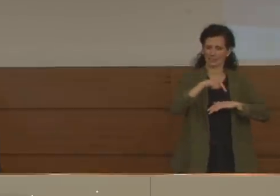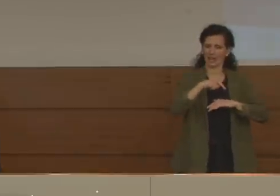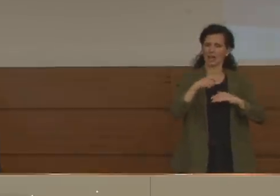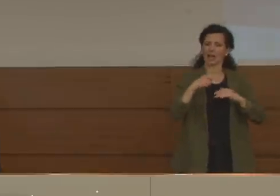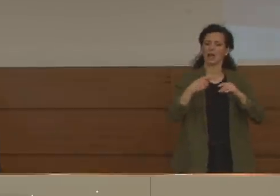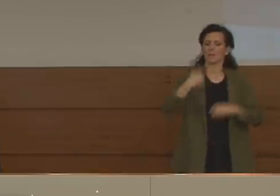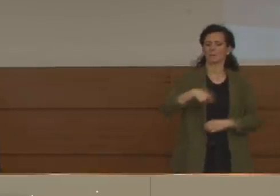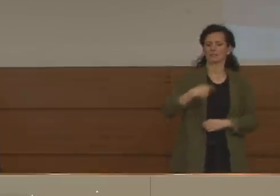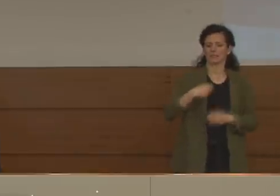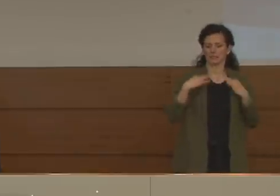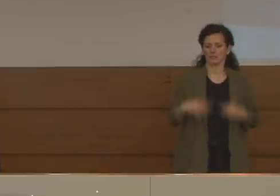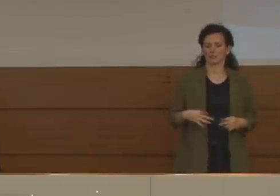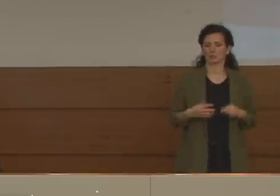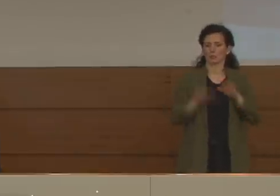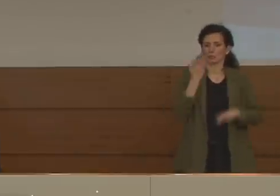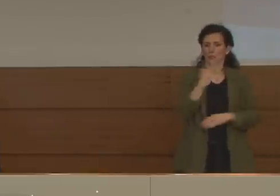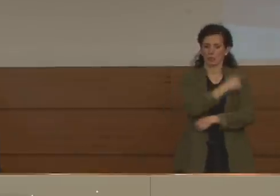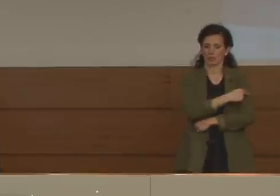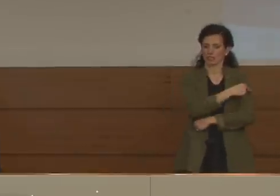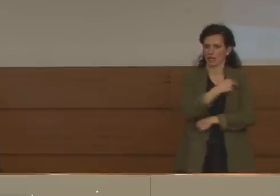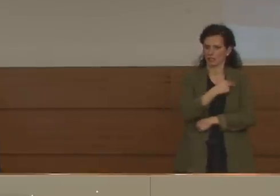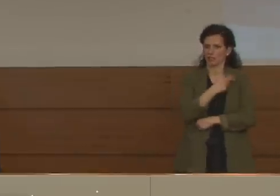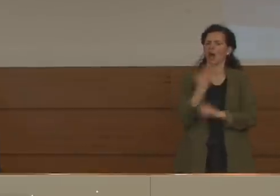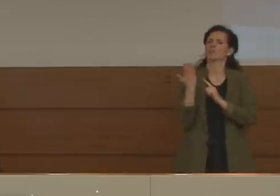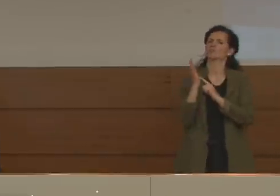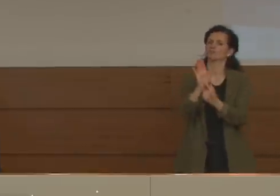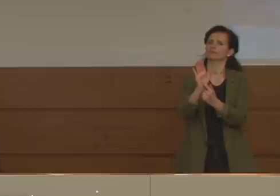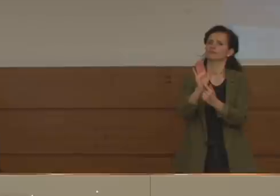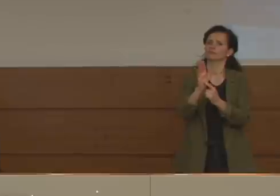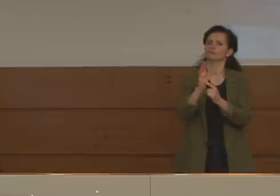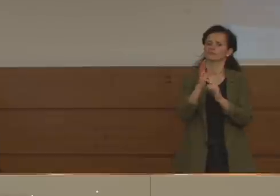Superiore di Sanità, ha presentato i dati di una prima indagine esplorativa che